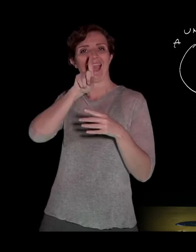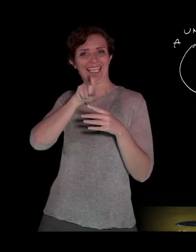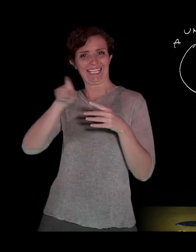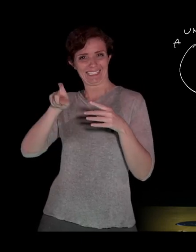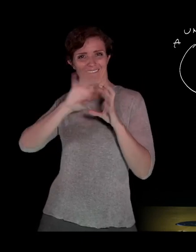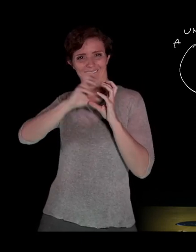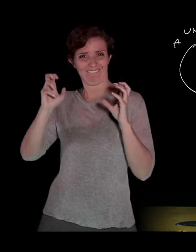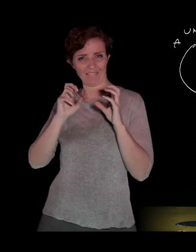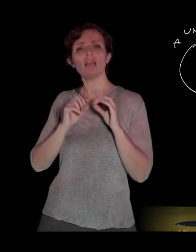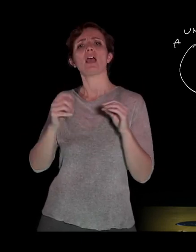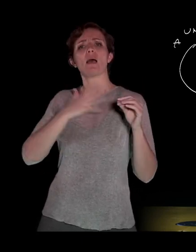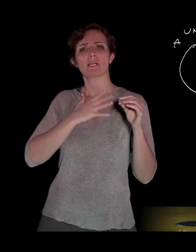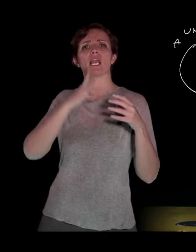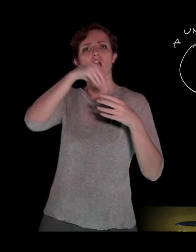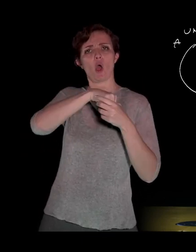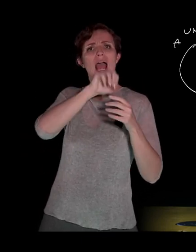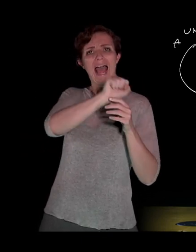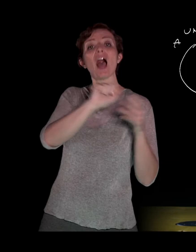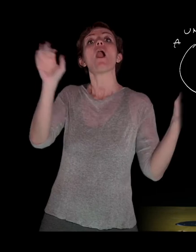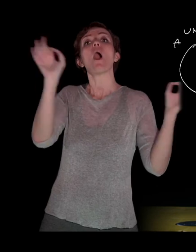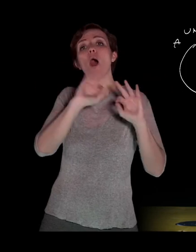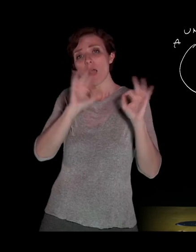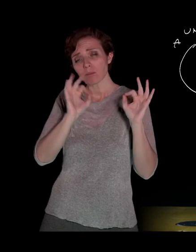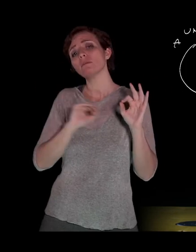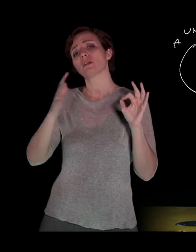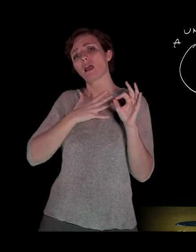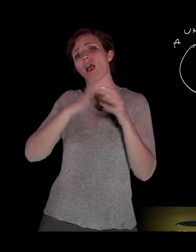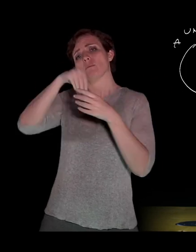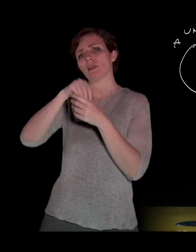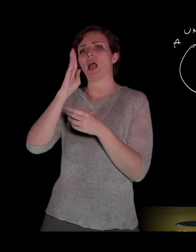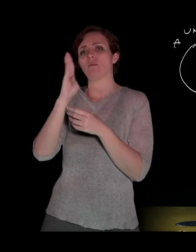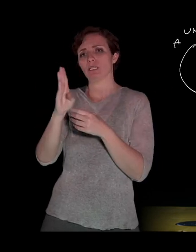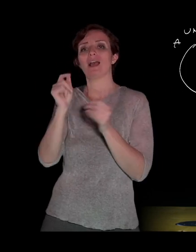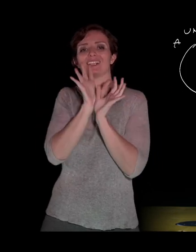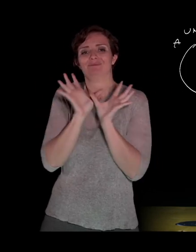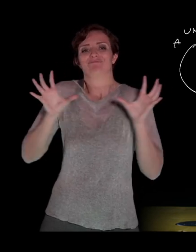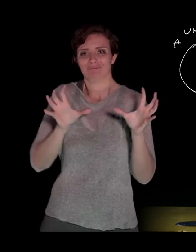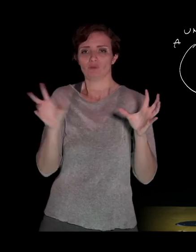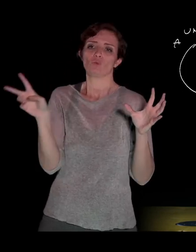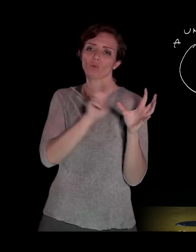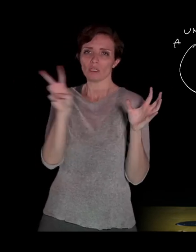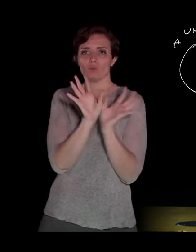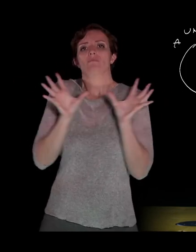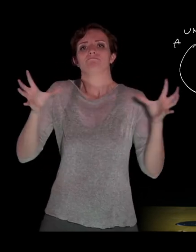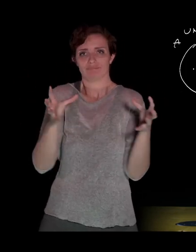..che appartengono ad 'A' oppure appartengono a 'B'. Allora, in questo caso,